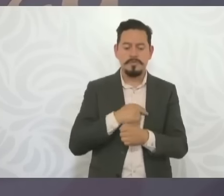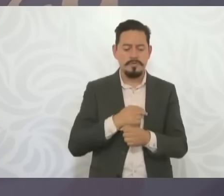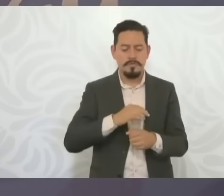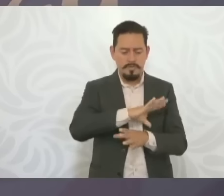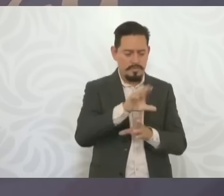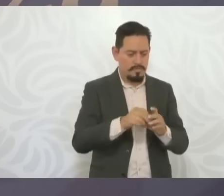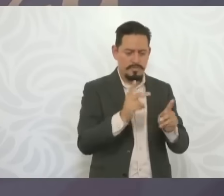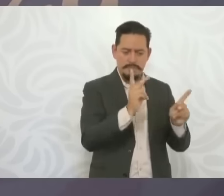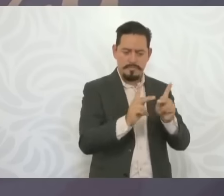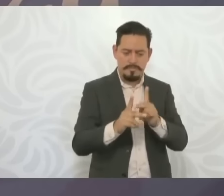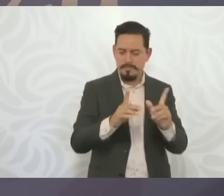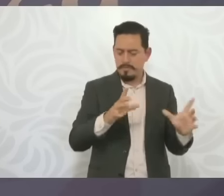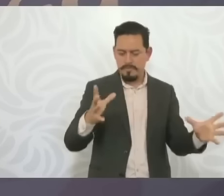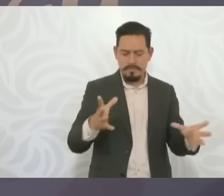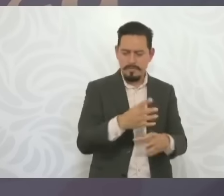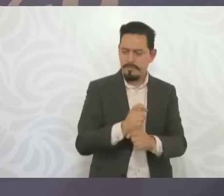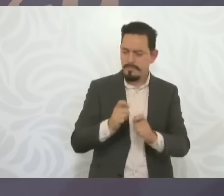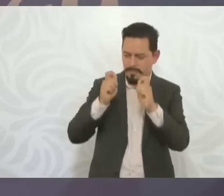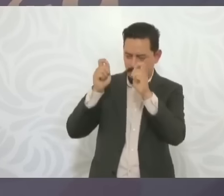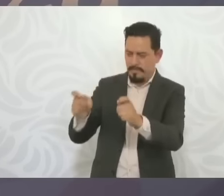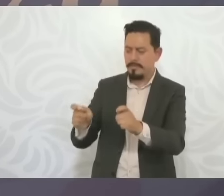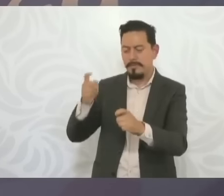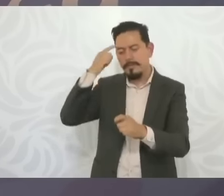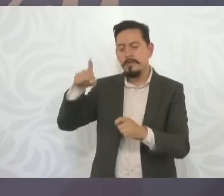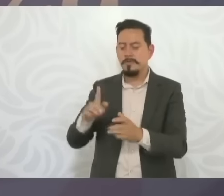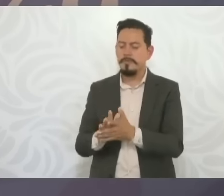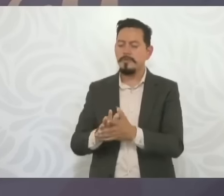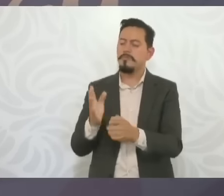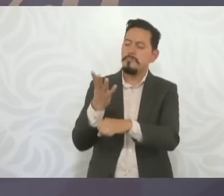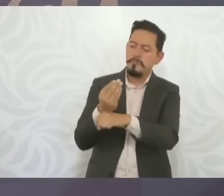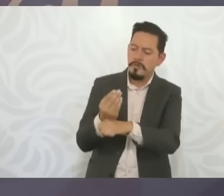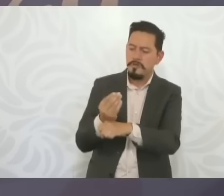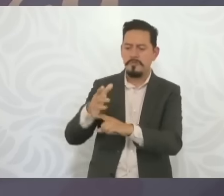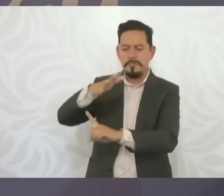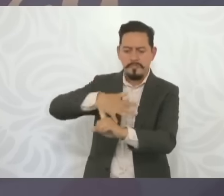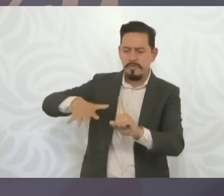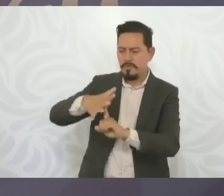empresa, permitiendo mejorar las condiciones operativas, reducir tiempos de respuesta,